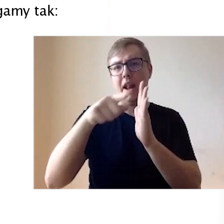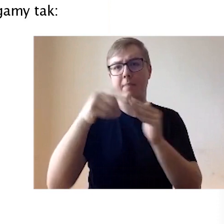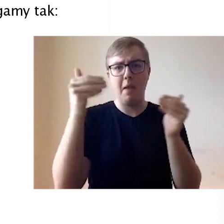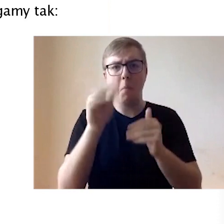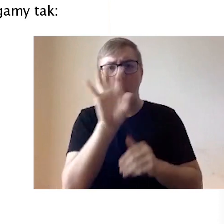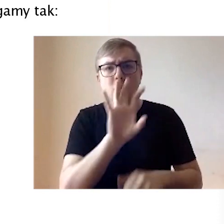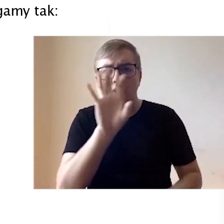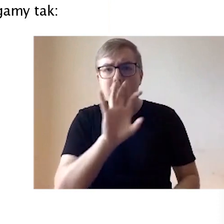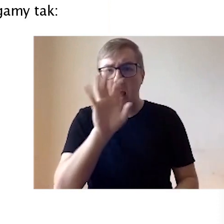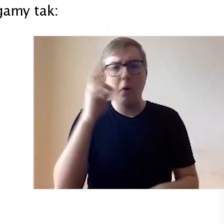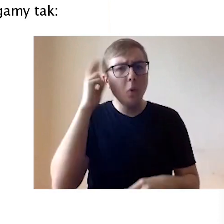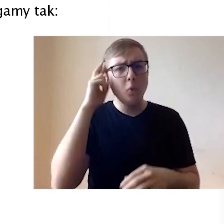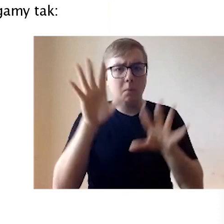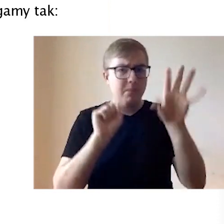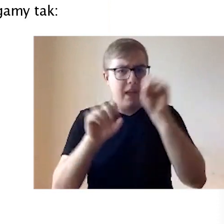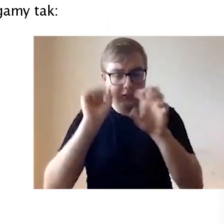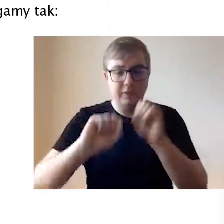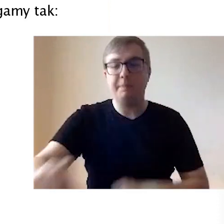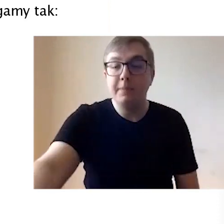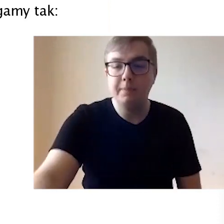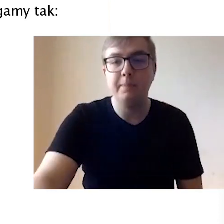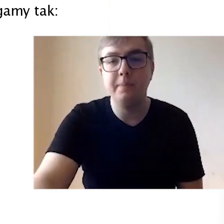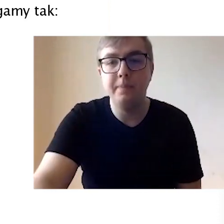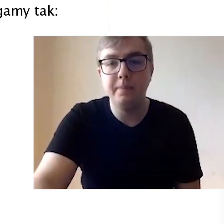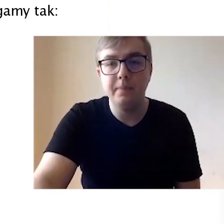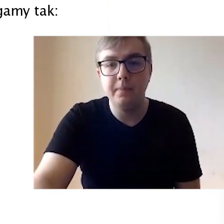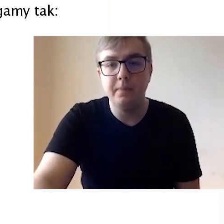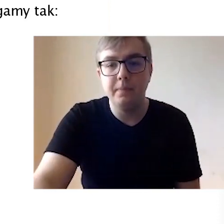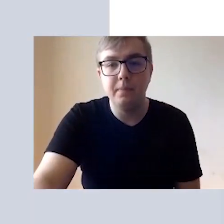Dzięki nagraniu można spokojnie odtwarzać do skutku :) Teraz szybka i mała powtórka!